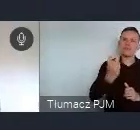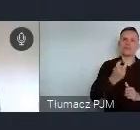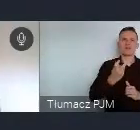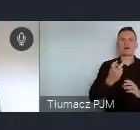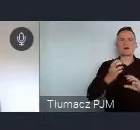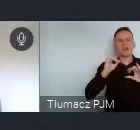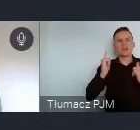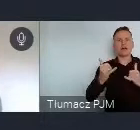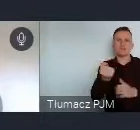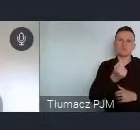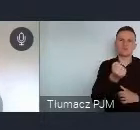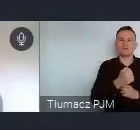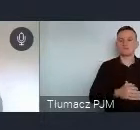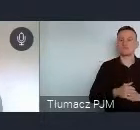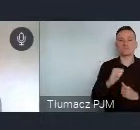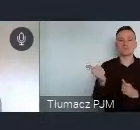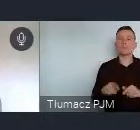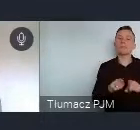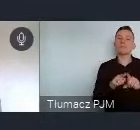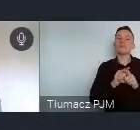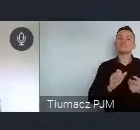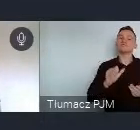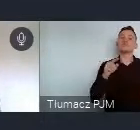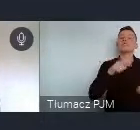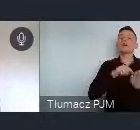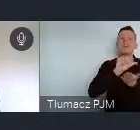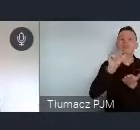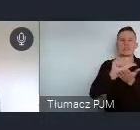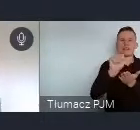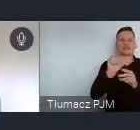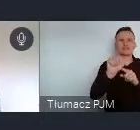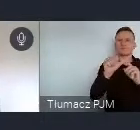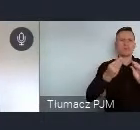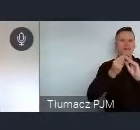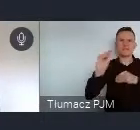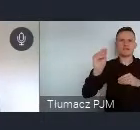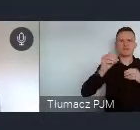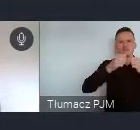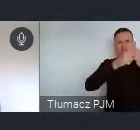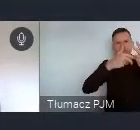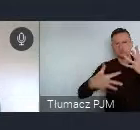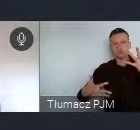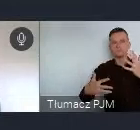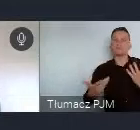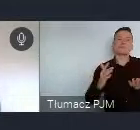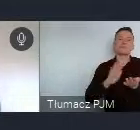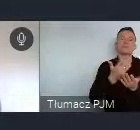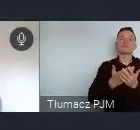Cel 11. jest takim celem najbardziej pojemnym, bo tak naprawdę tutaj możemy wpisać i działania związane z mobilnością,